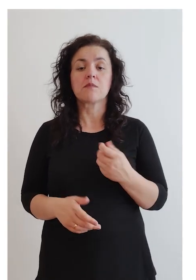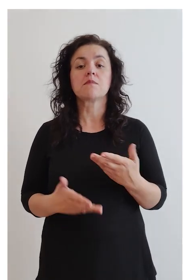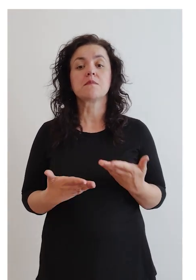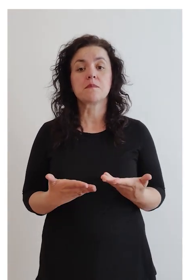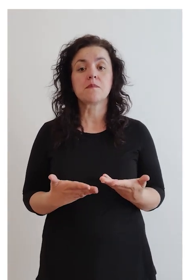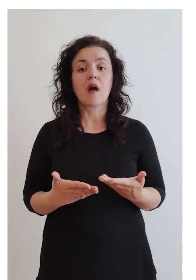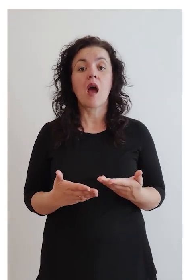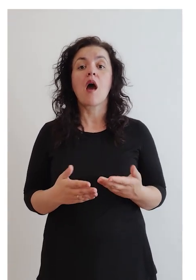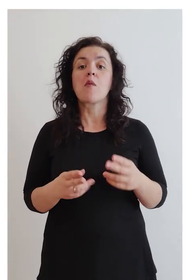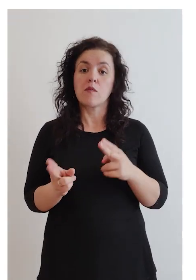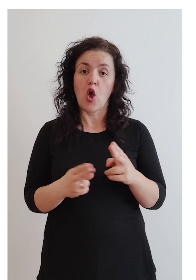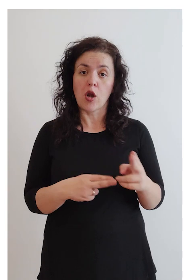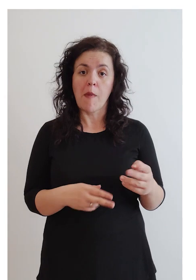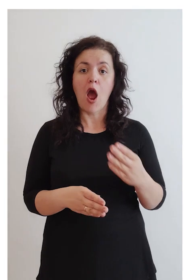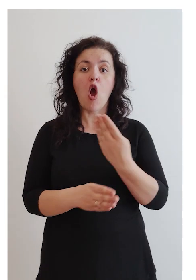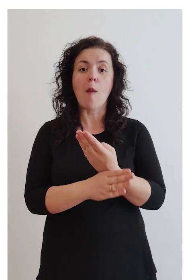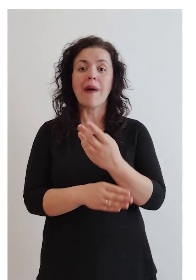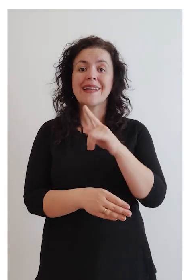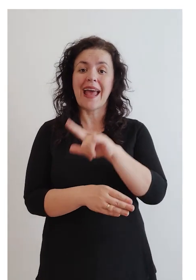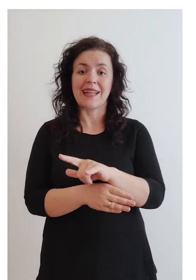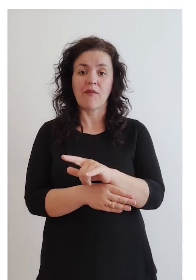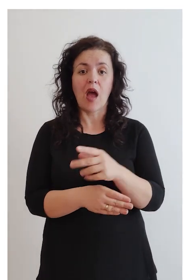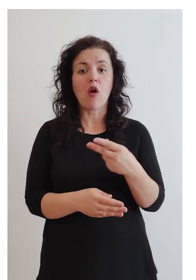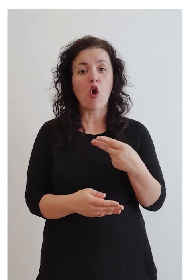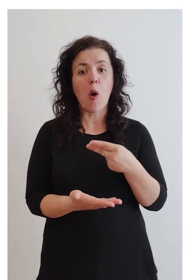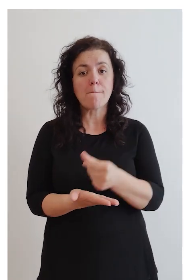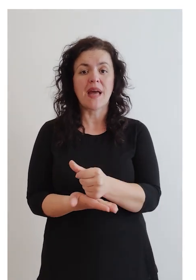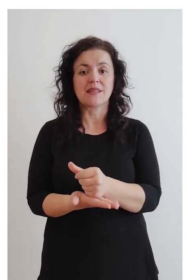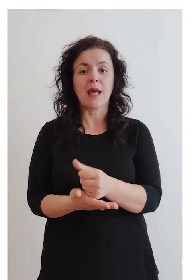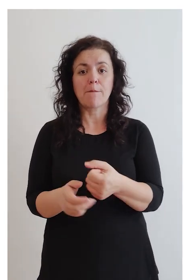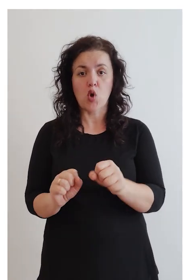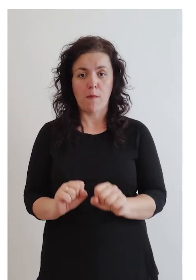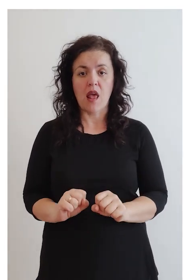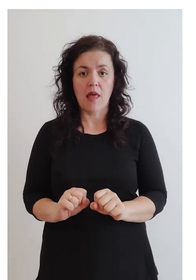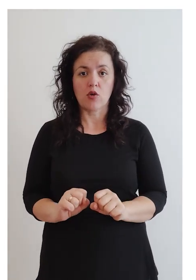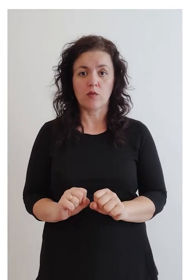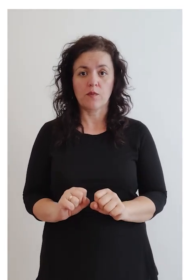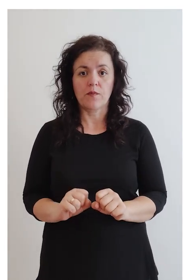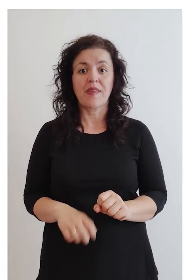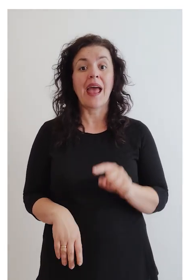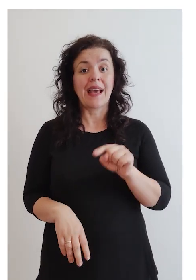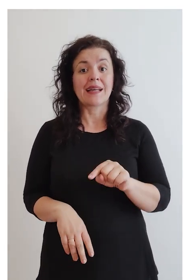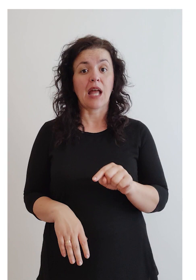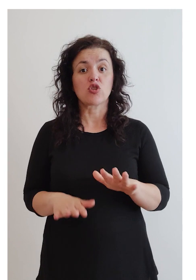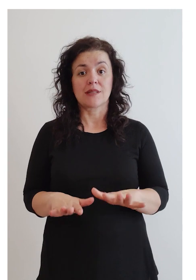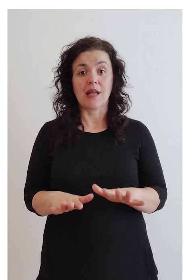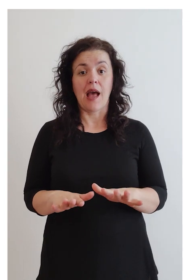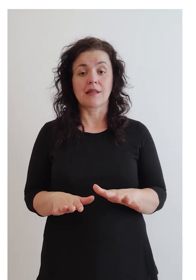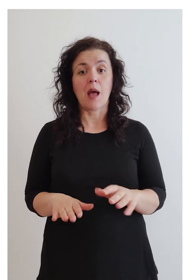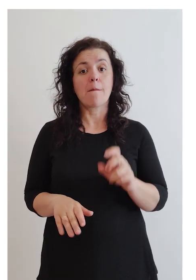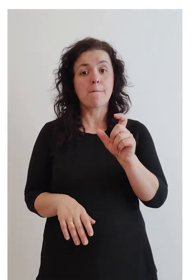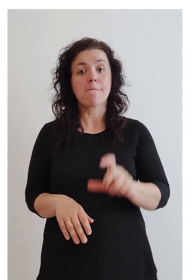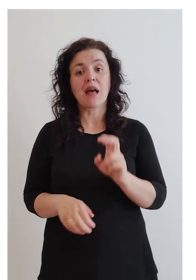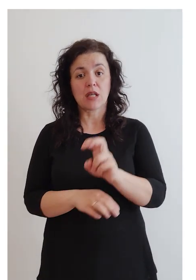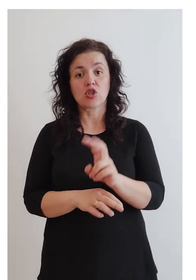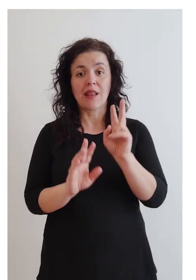În acest caz, pasagerul trebuie să listeze conținutul bagajelor și să depună o reclamație